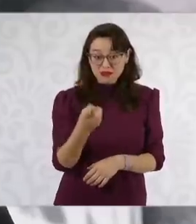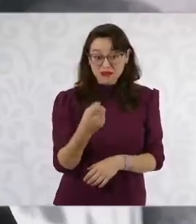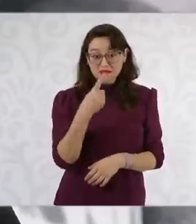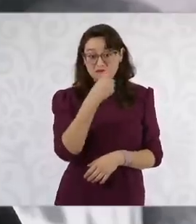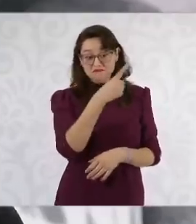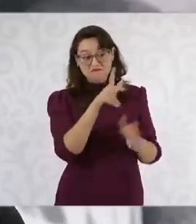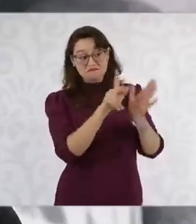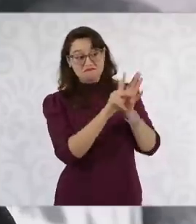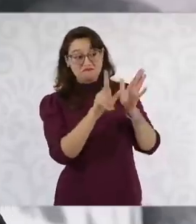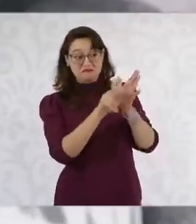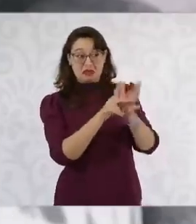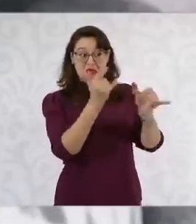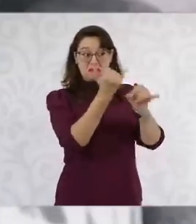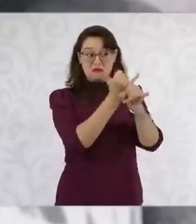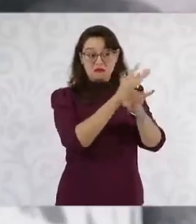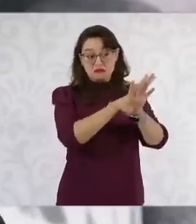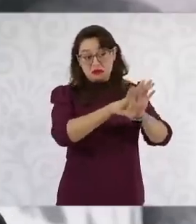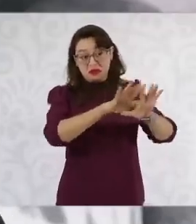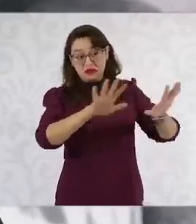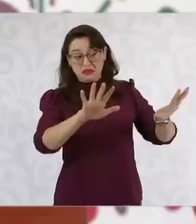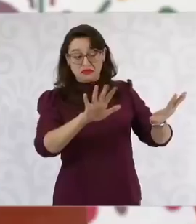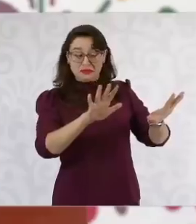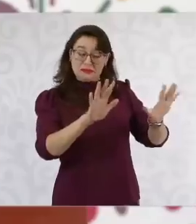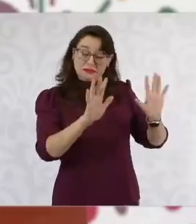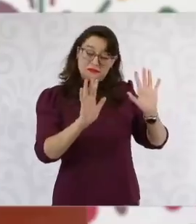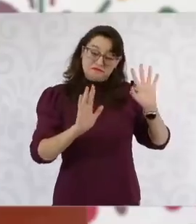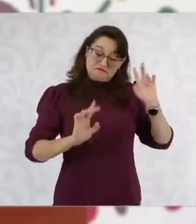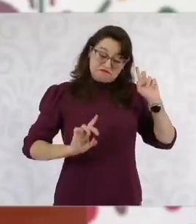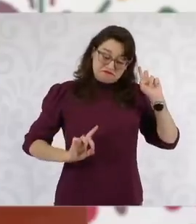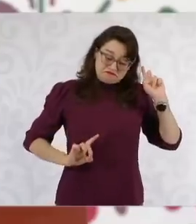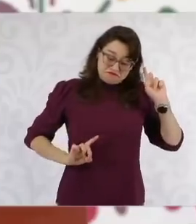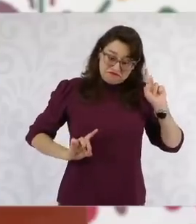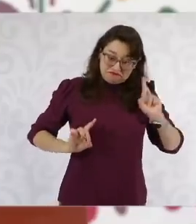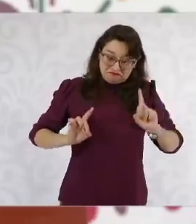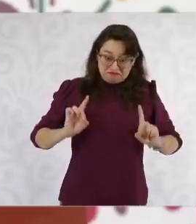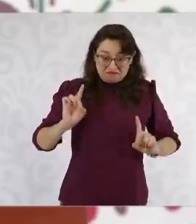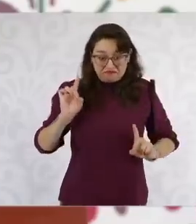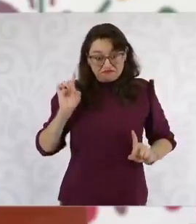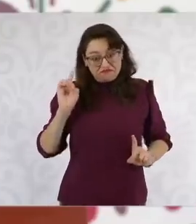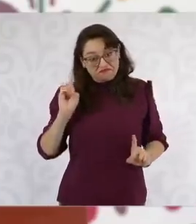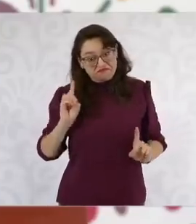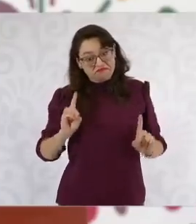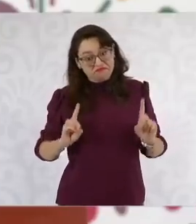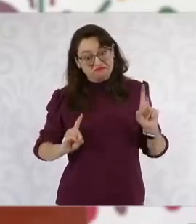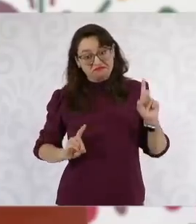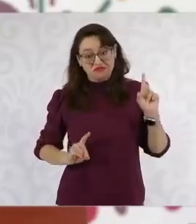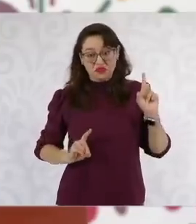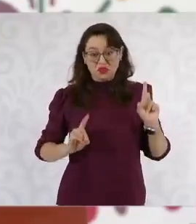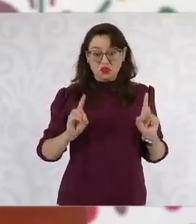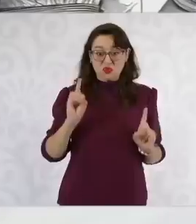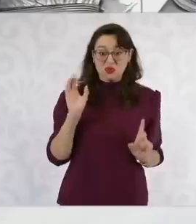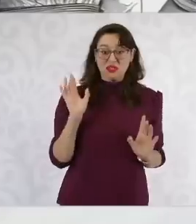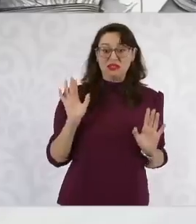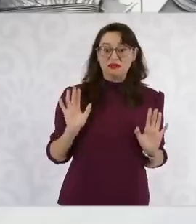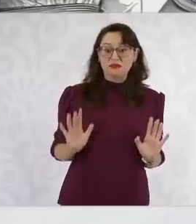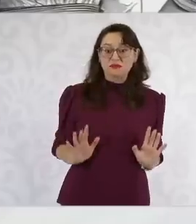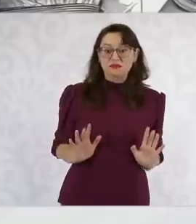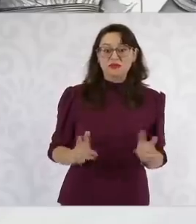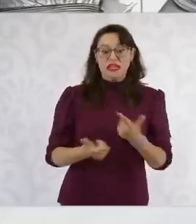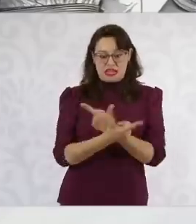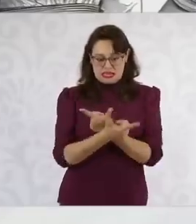dijo la señora presidenta con toda razón es decir la la la la libertad absoluta de decir la verdad